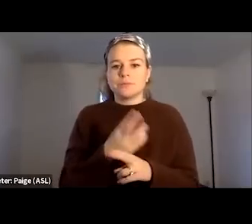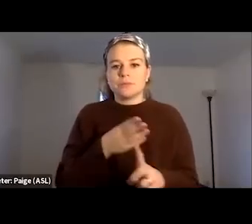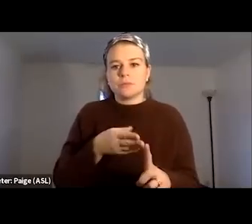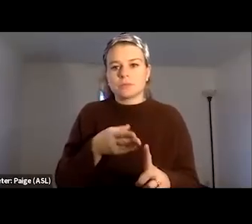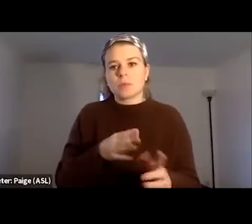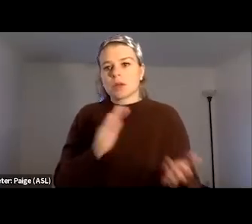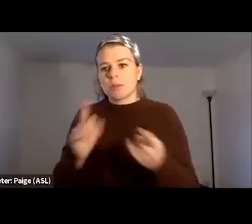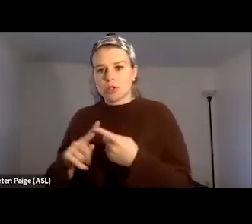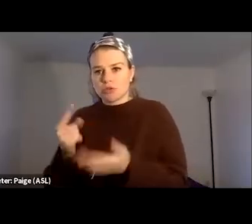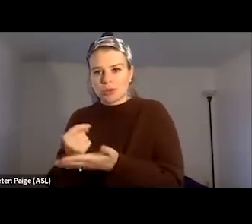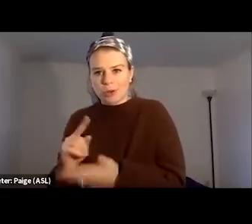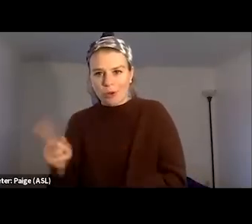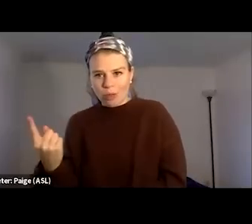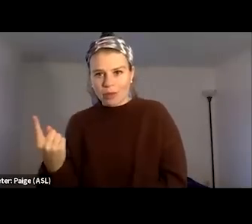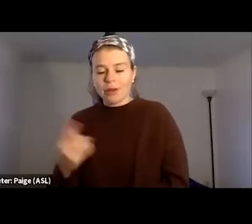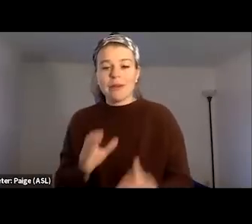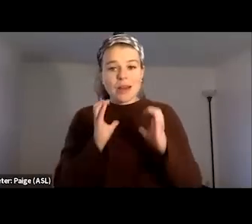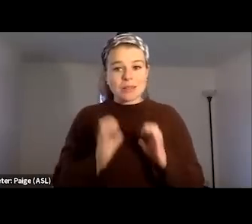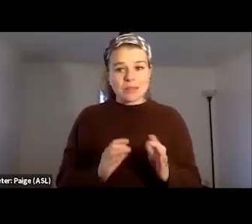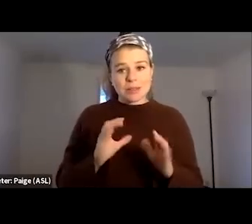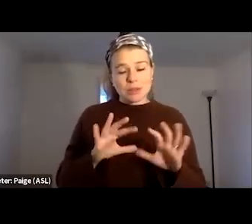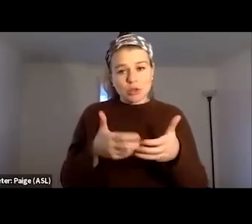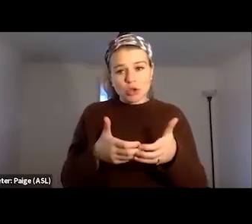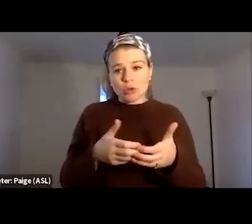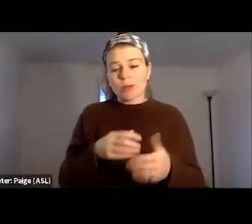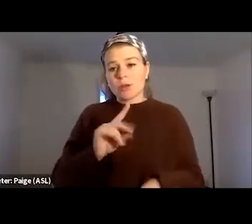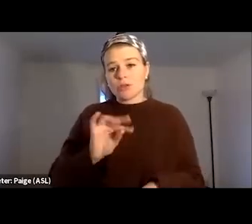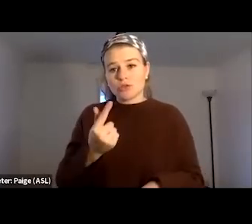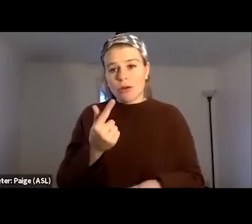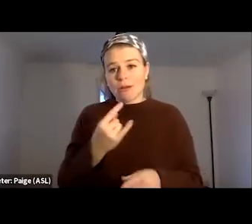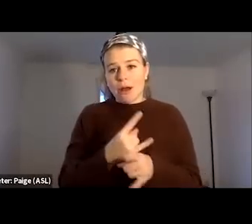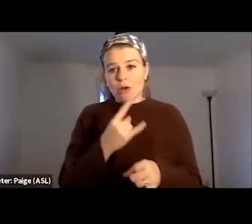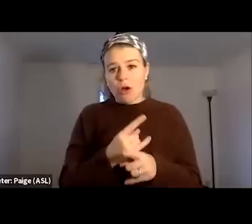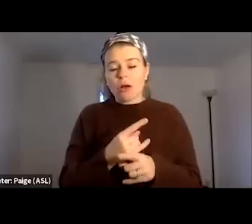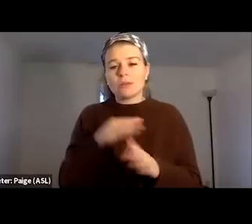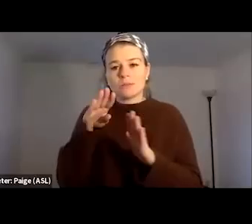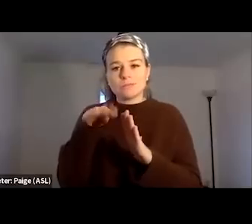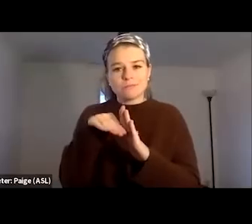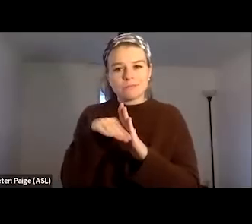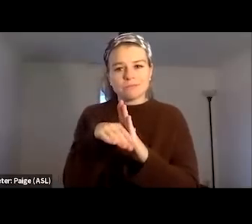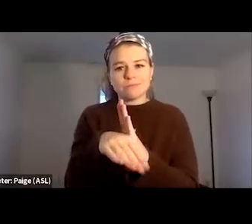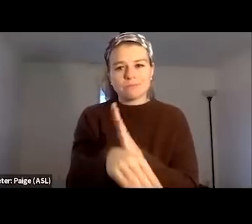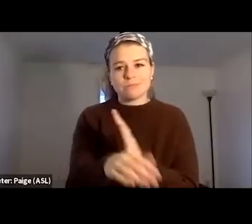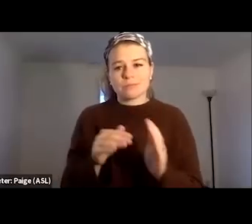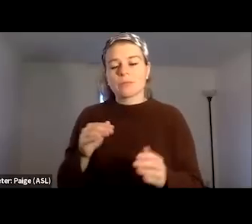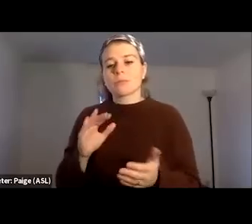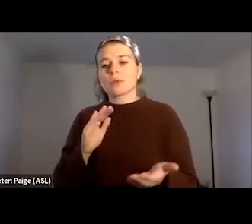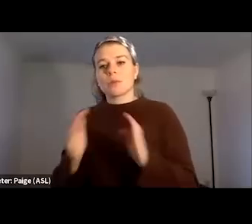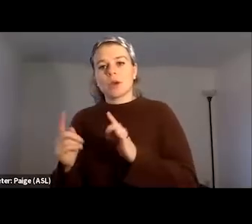y que el uso de drogas y alcohol del grupo del Proyecto Ciudadanos disminuyó con el tiempo mientras que el uso del grupo de comparación aumentó.